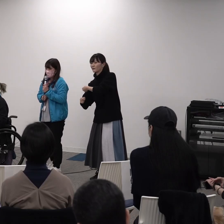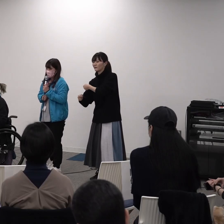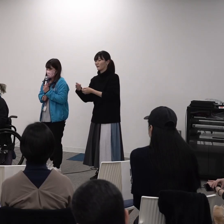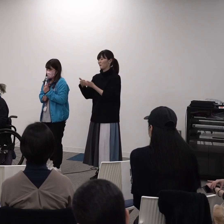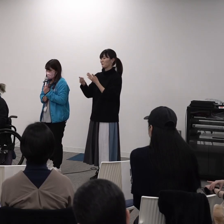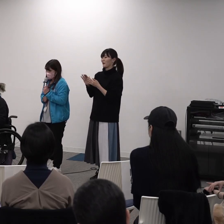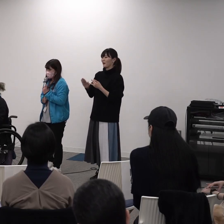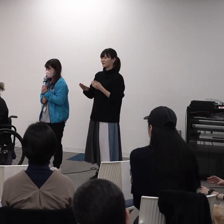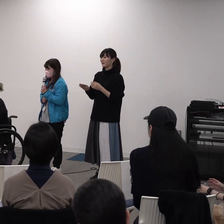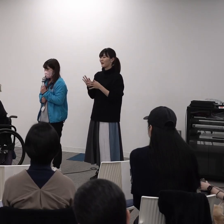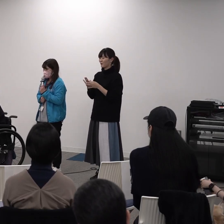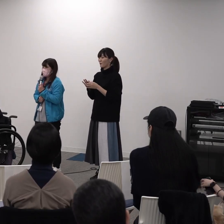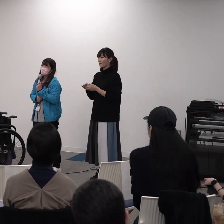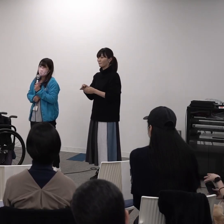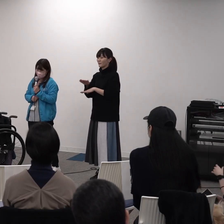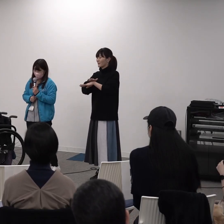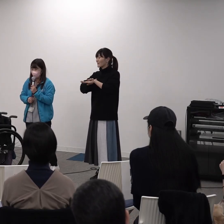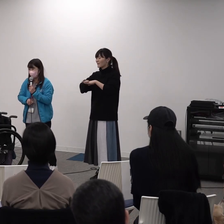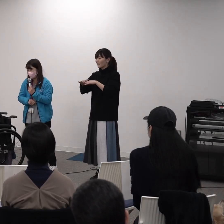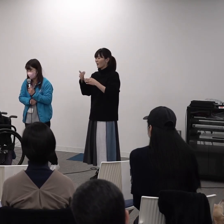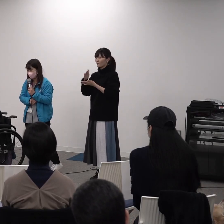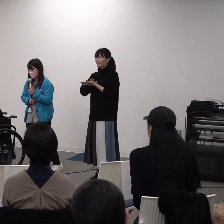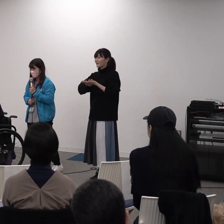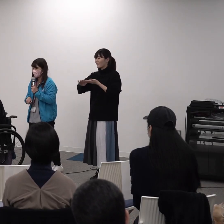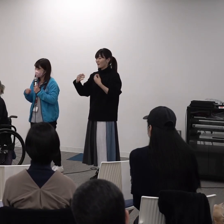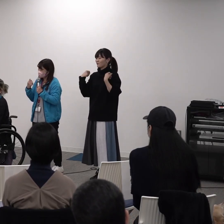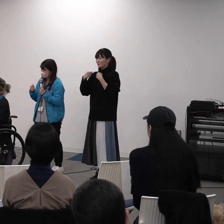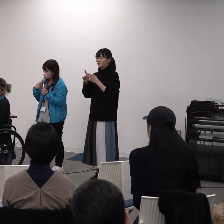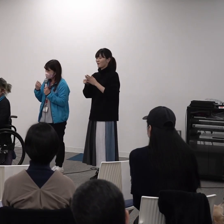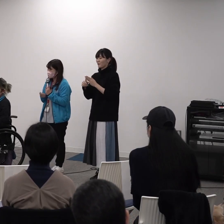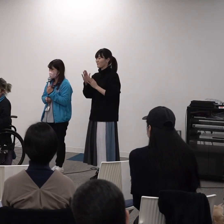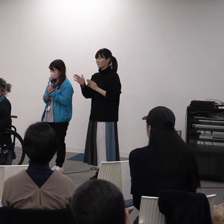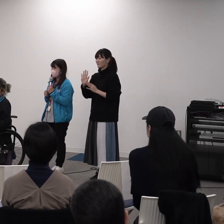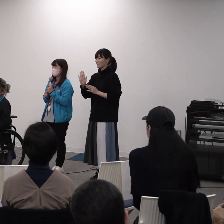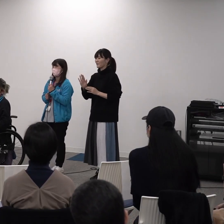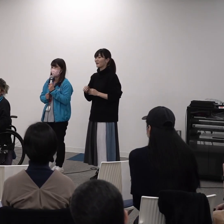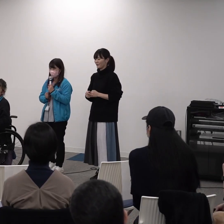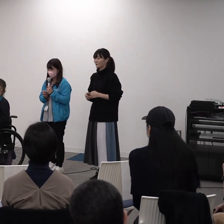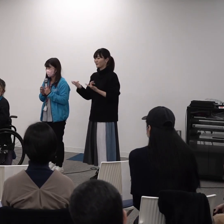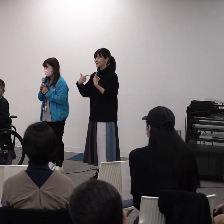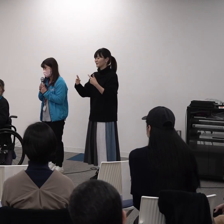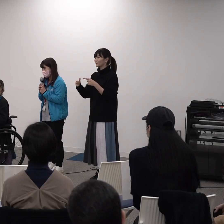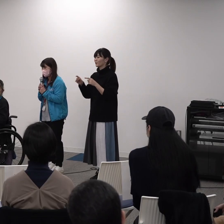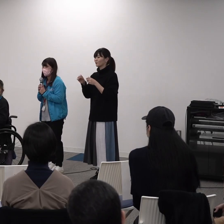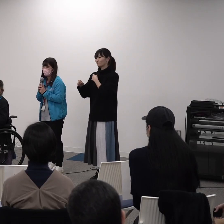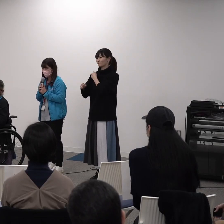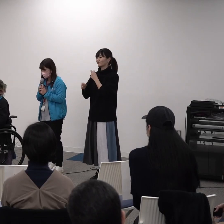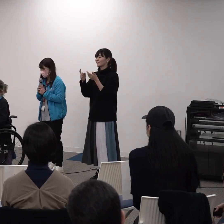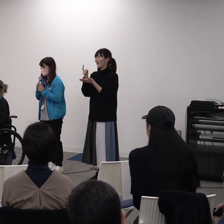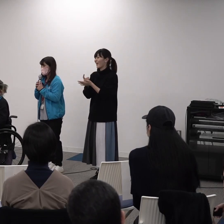一張羅のときは頼まないで、仕事着だけお願いしているっていうのは聞いたことがあります